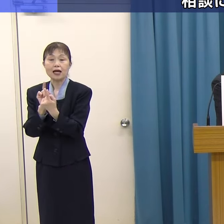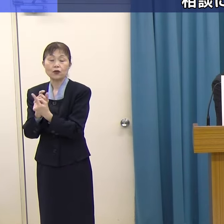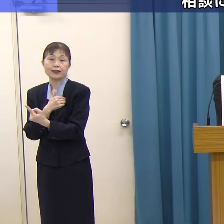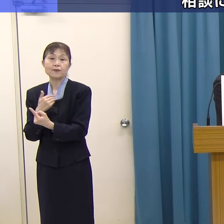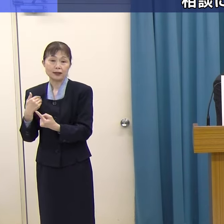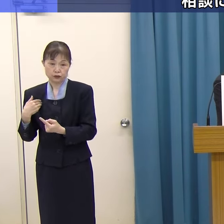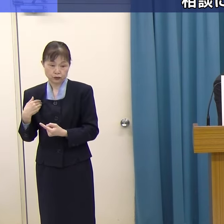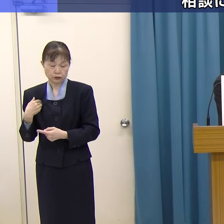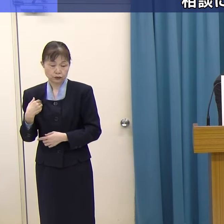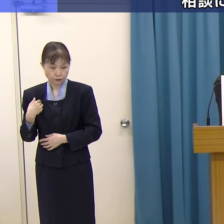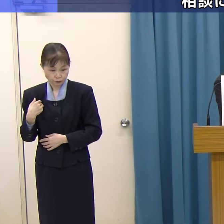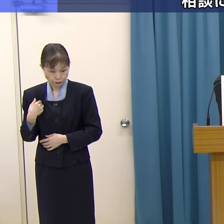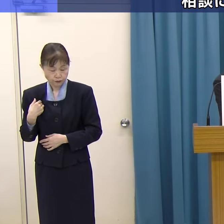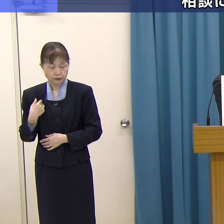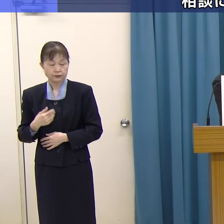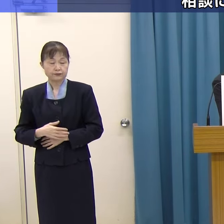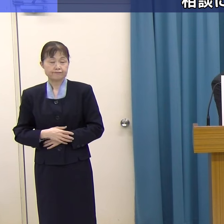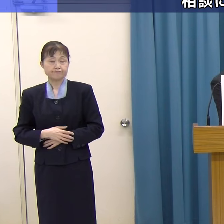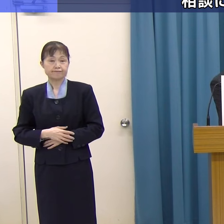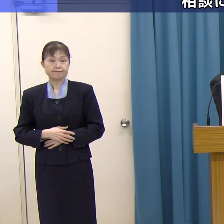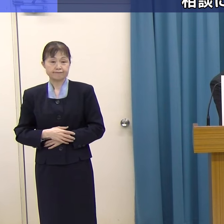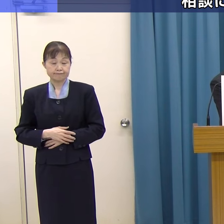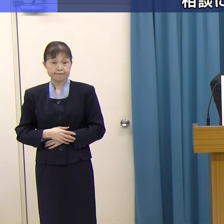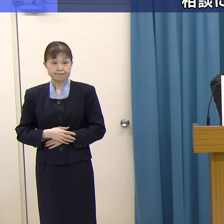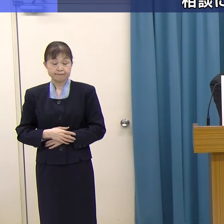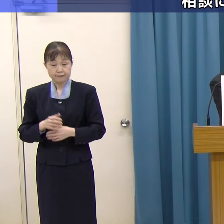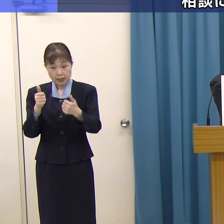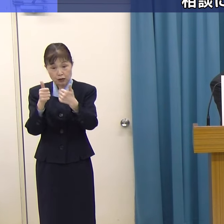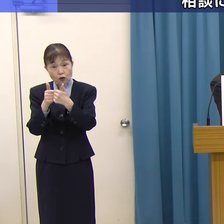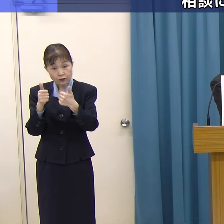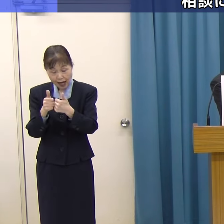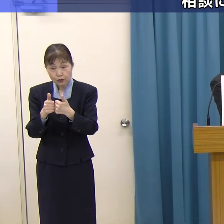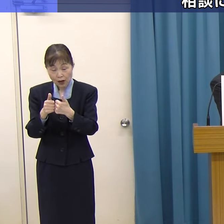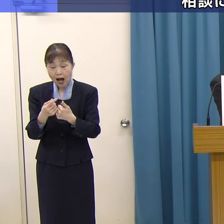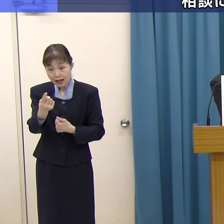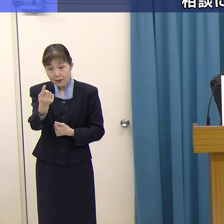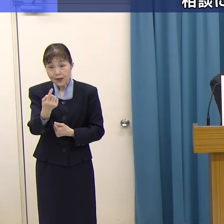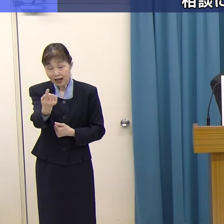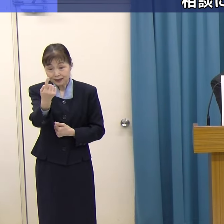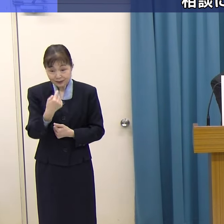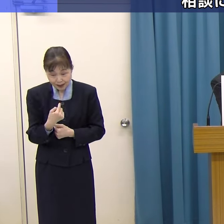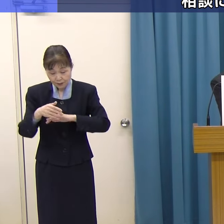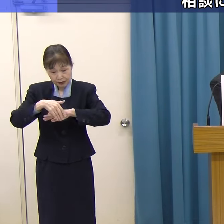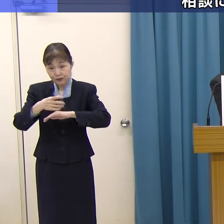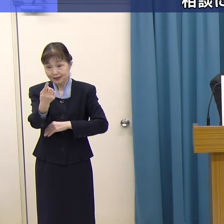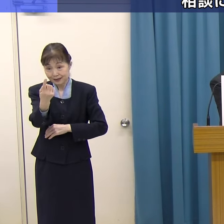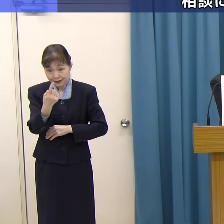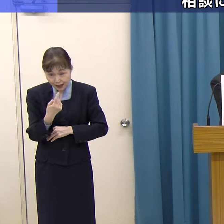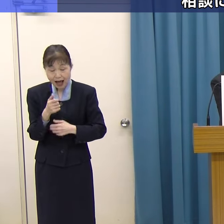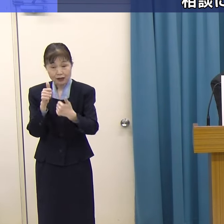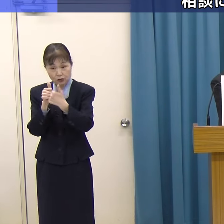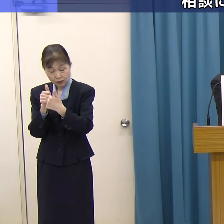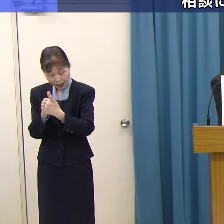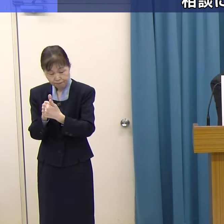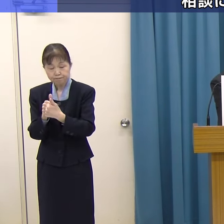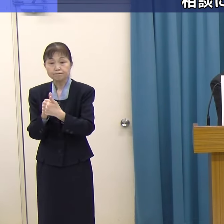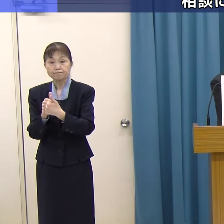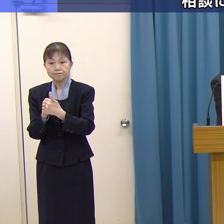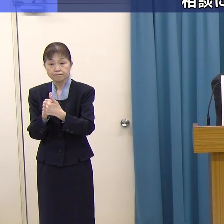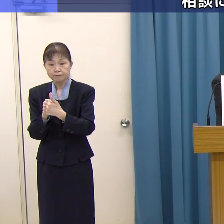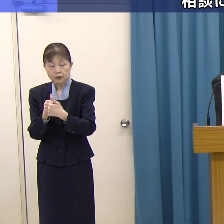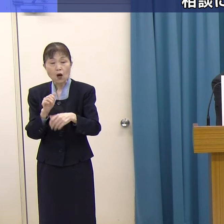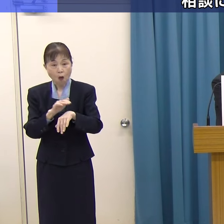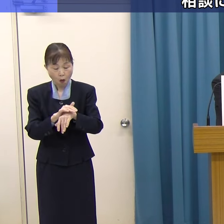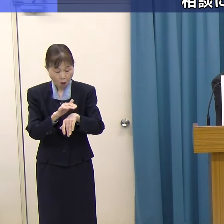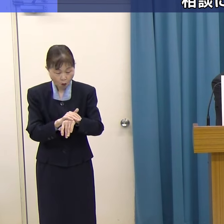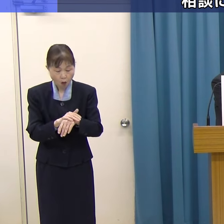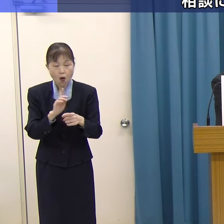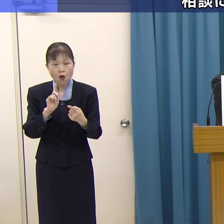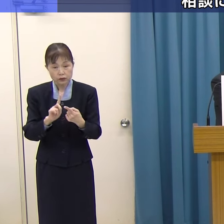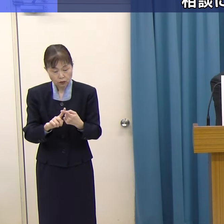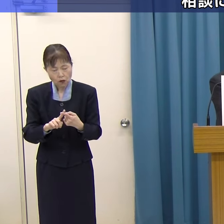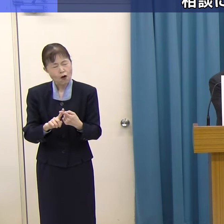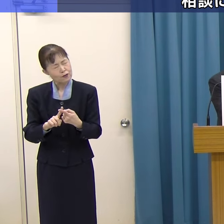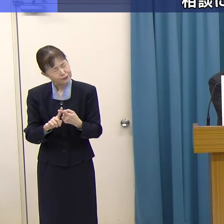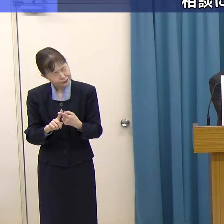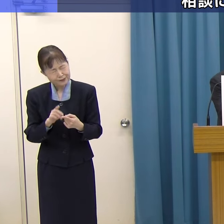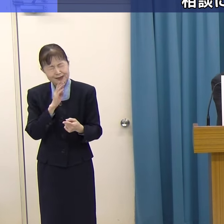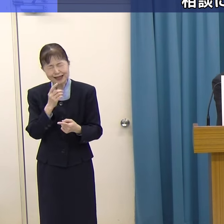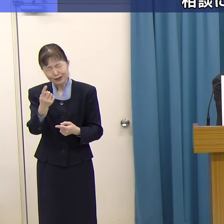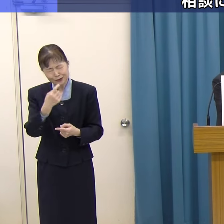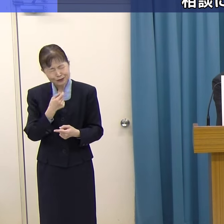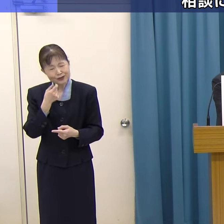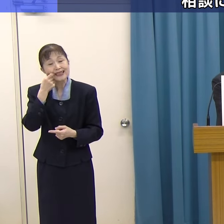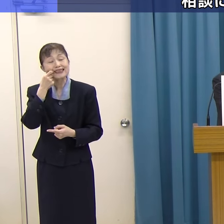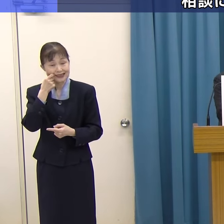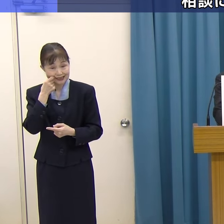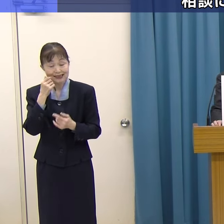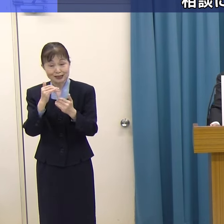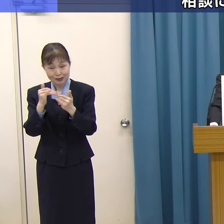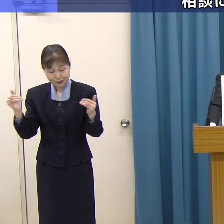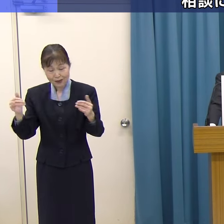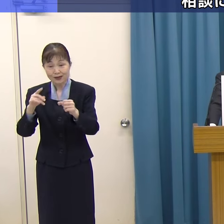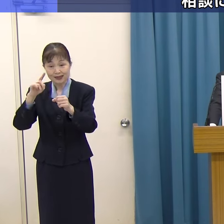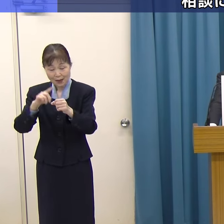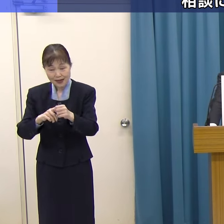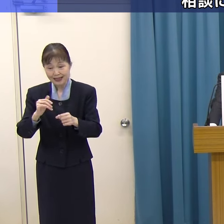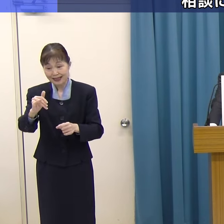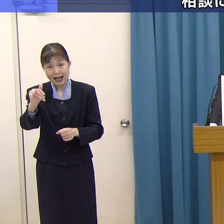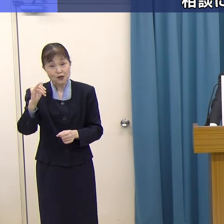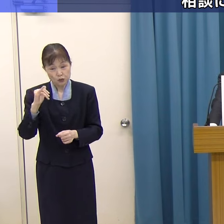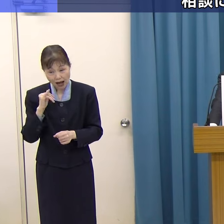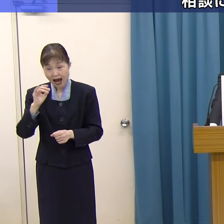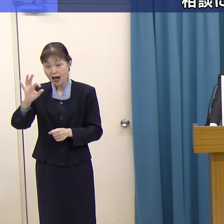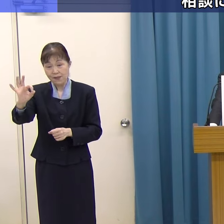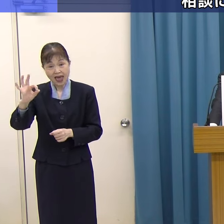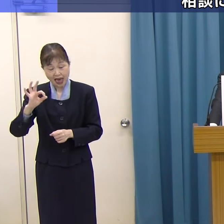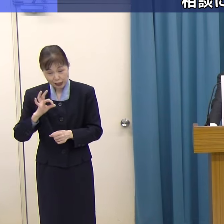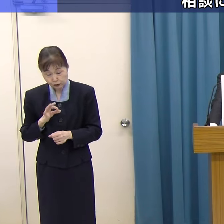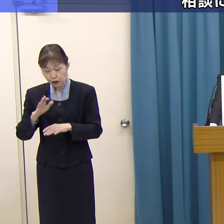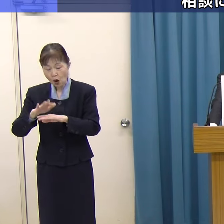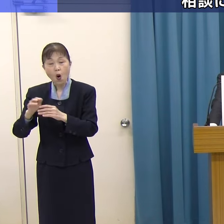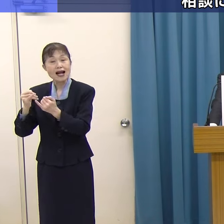そして相談は、窓口に来ていただく来所のかたちもありますが、なかなか来られないという方もいらっしゃいますから、電話、メール、オンラインでも受け付けます。